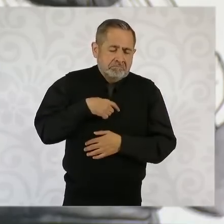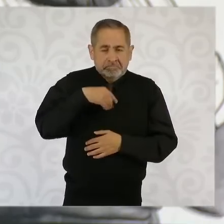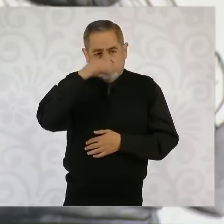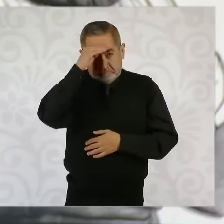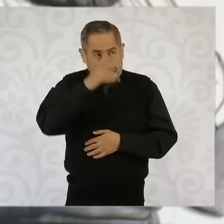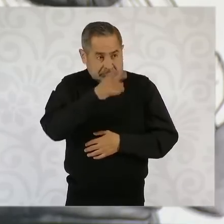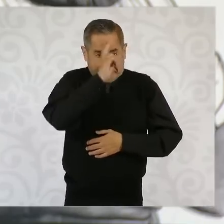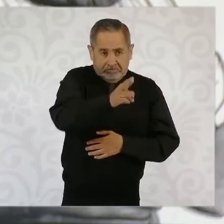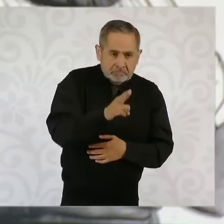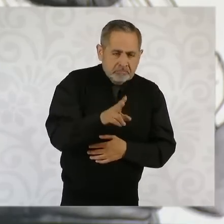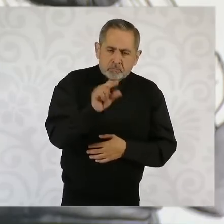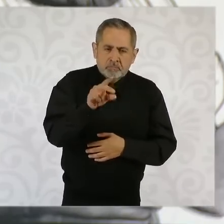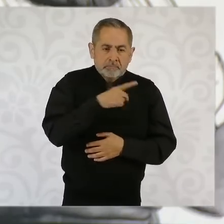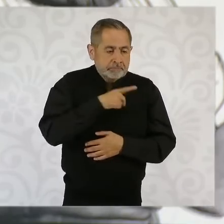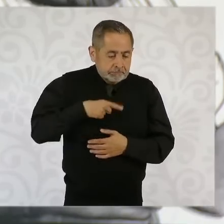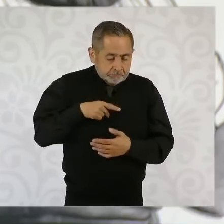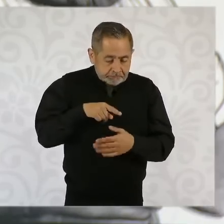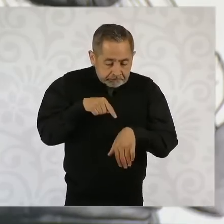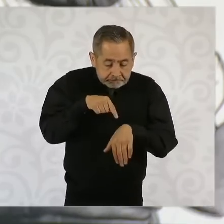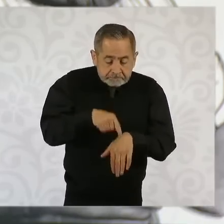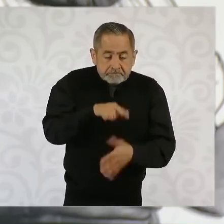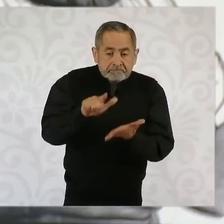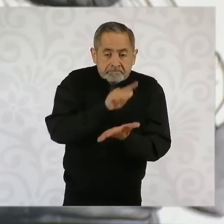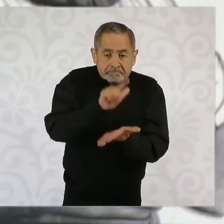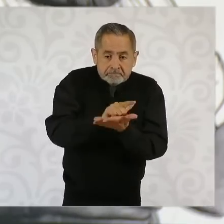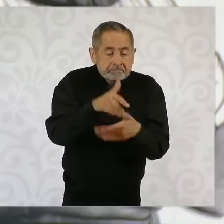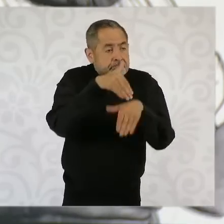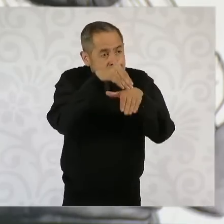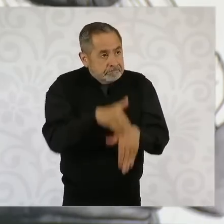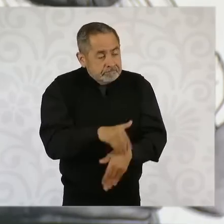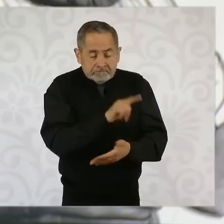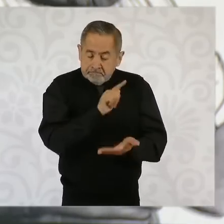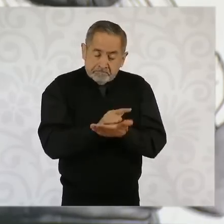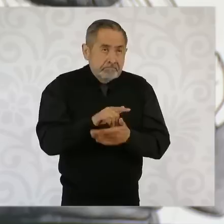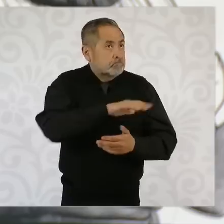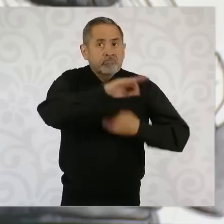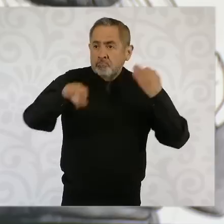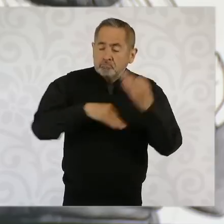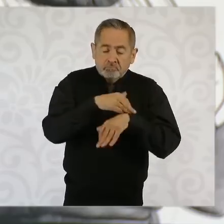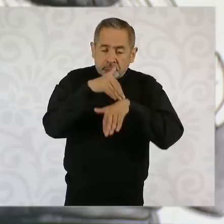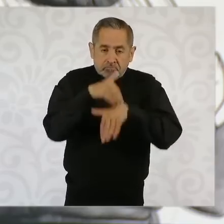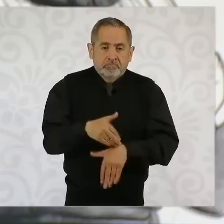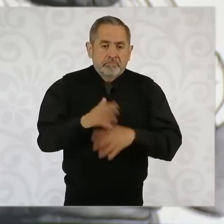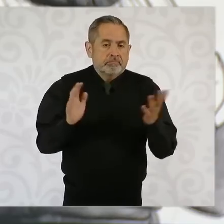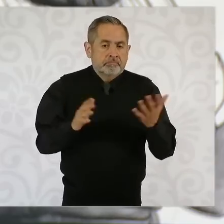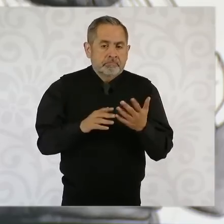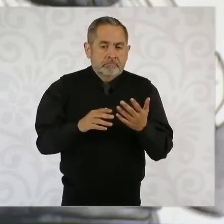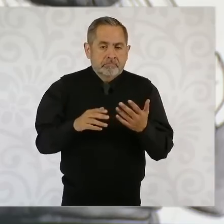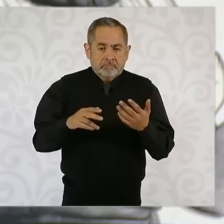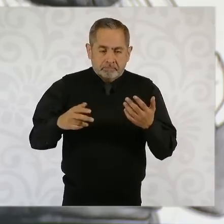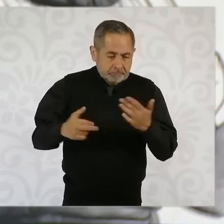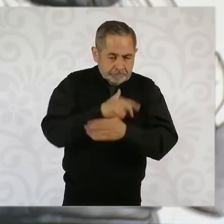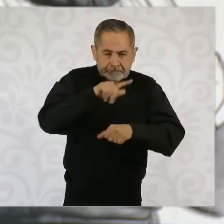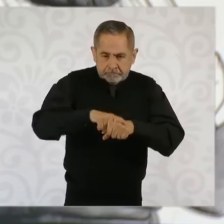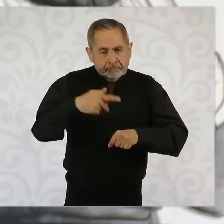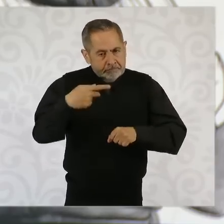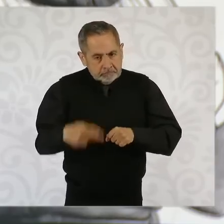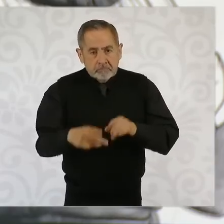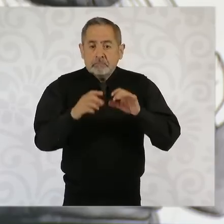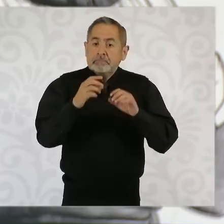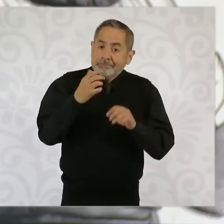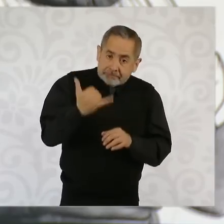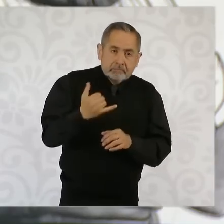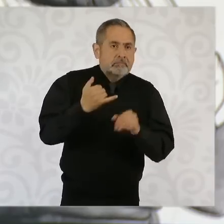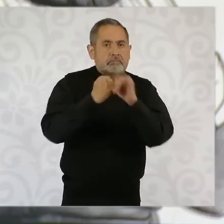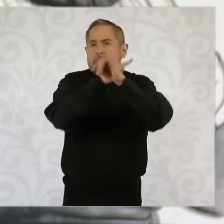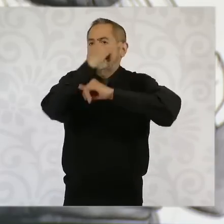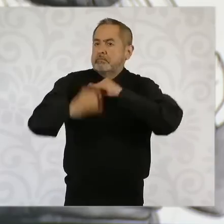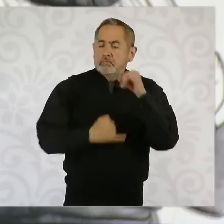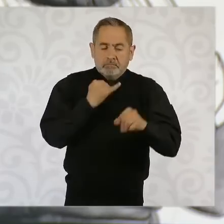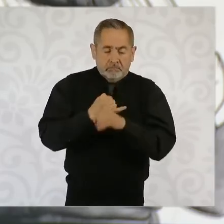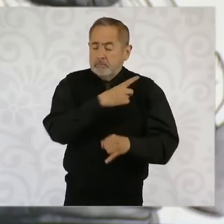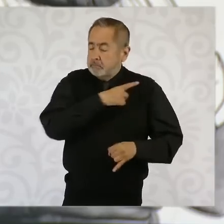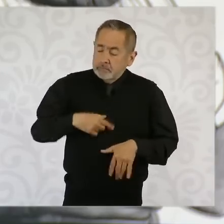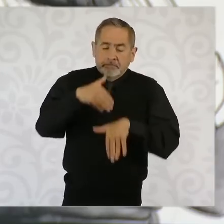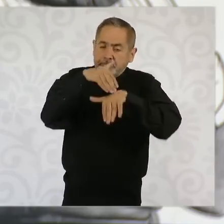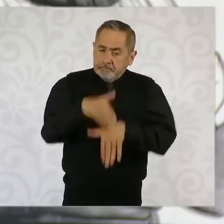debe cumplir la ley por todo en el terreno nacional e internacional Entonces el decreto